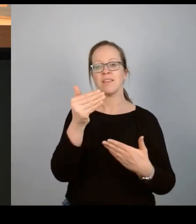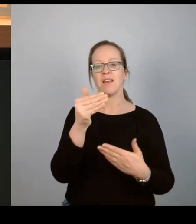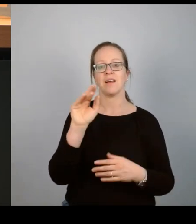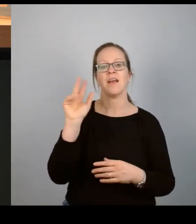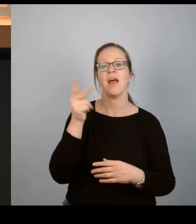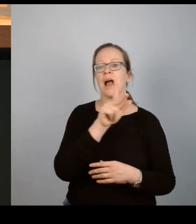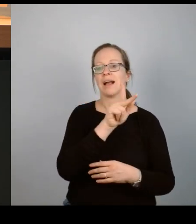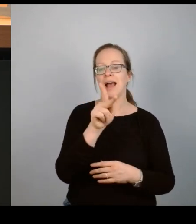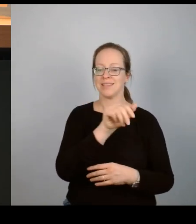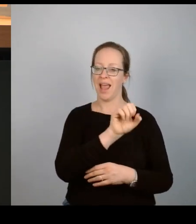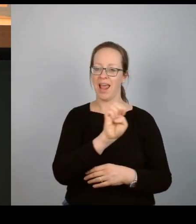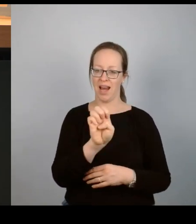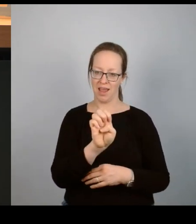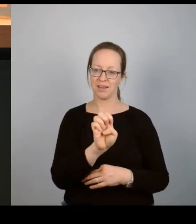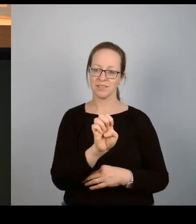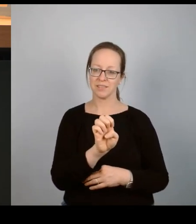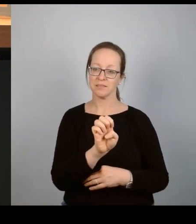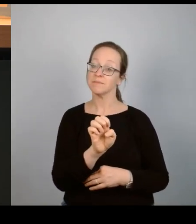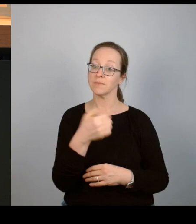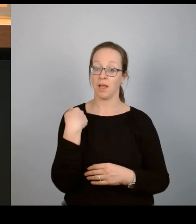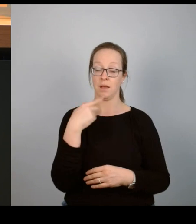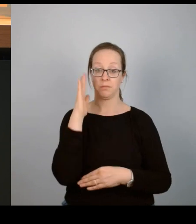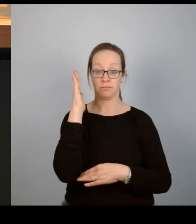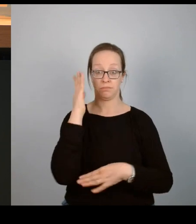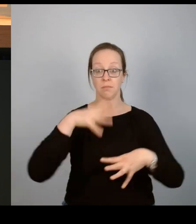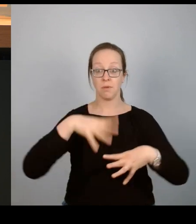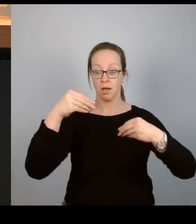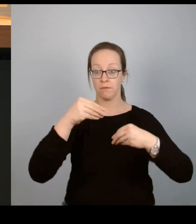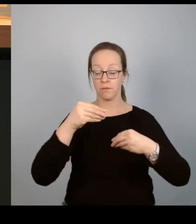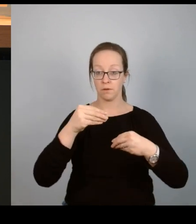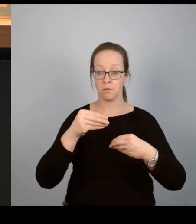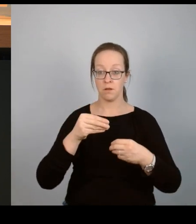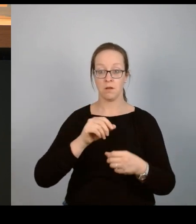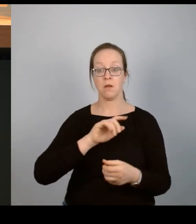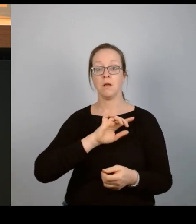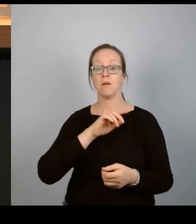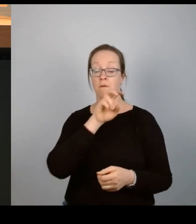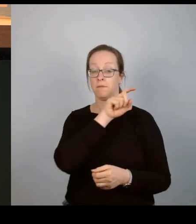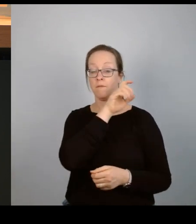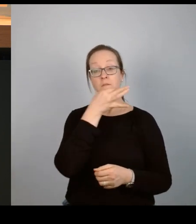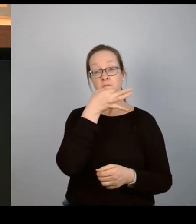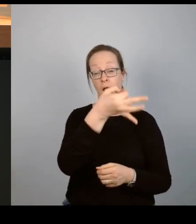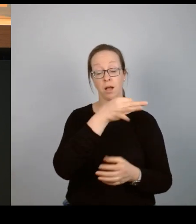Planungsbeschleunigungsgesetze auf Bundesebene. Finde ich gut, dass Sie darauf